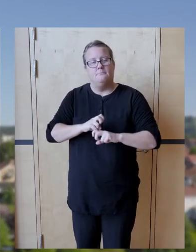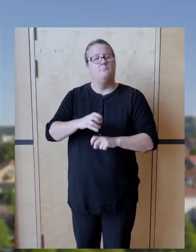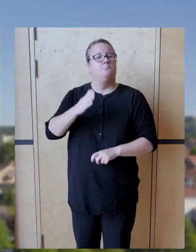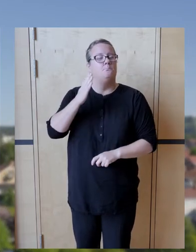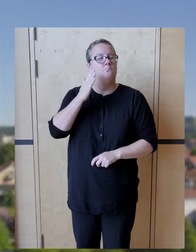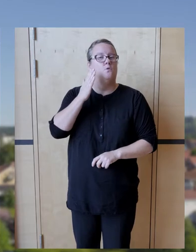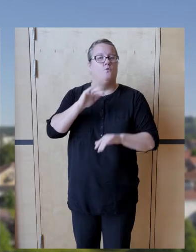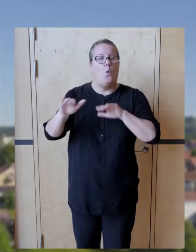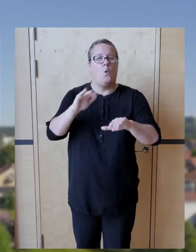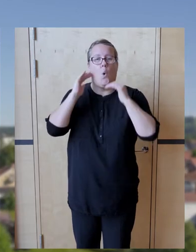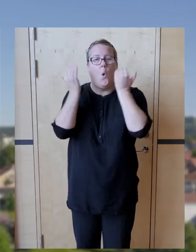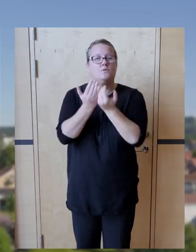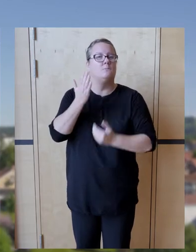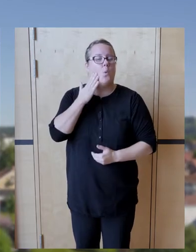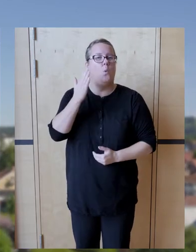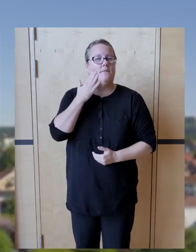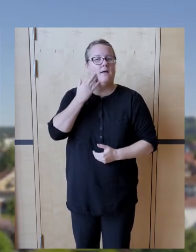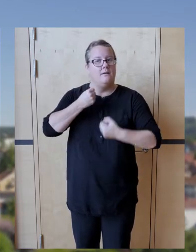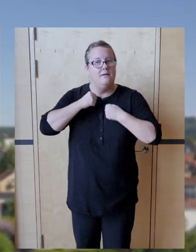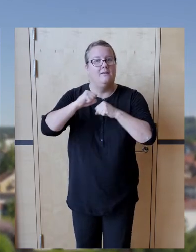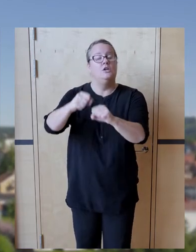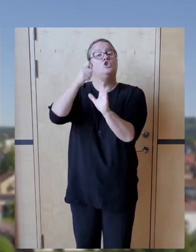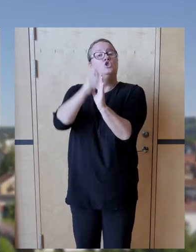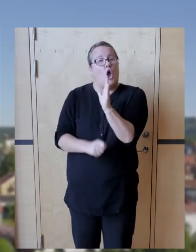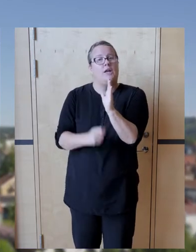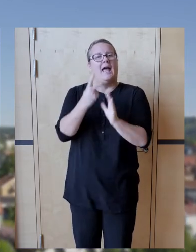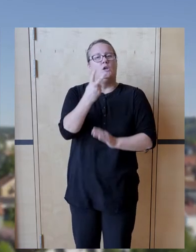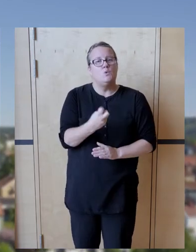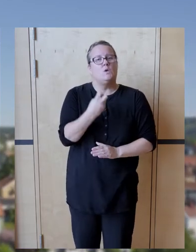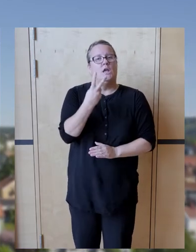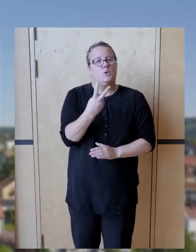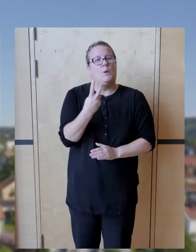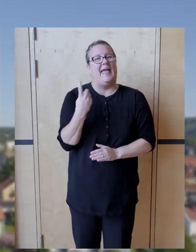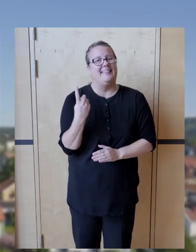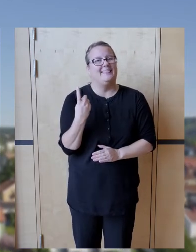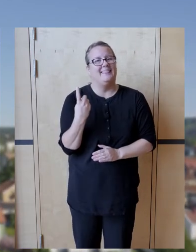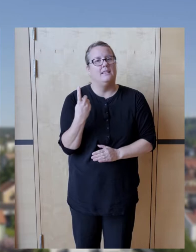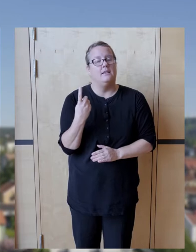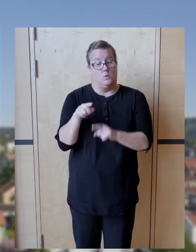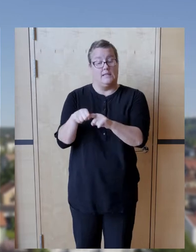Inleds 2021 Och detta ska ingå i boende planen Och